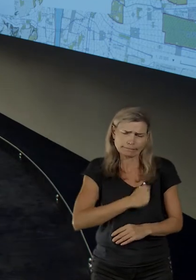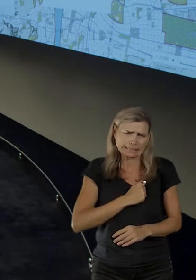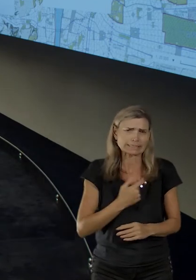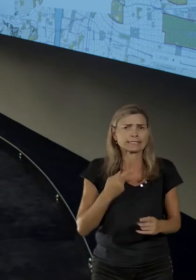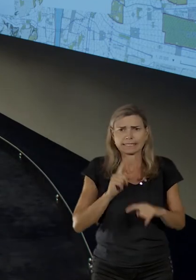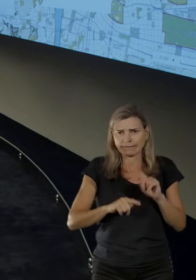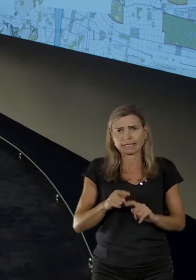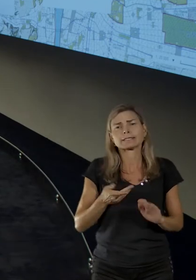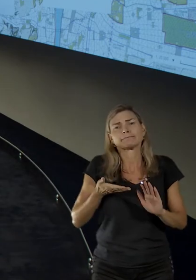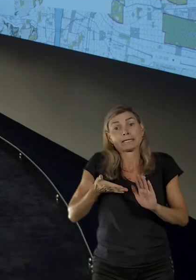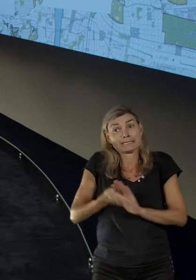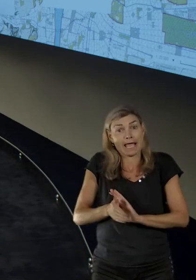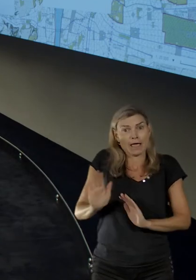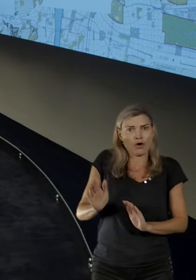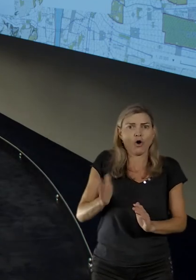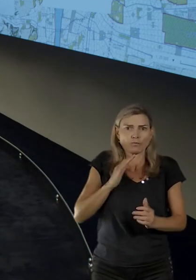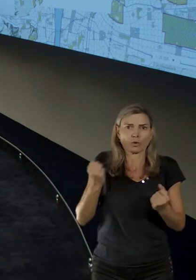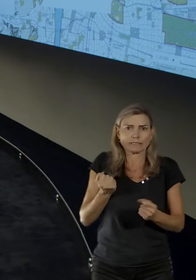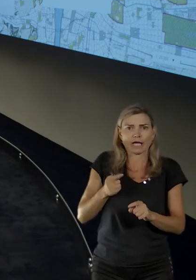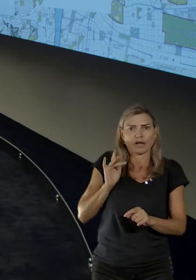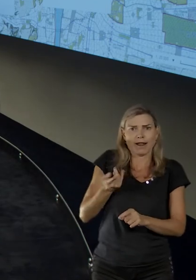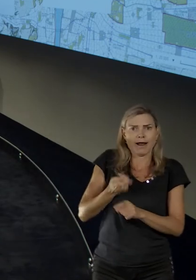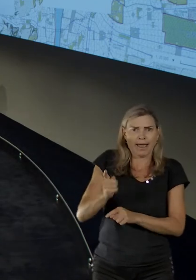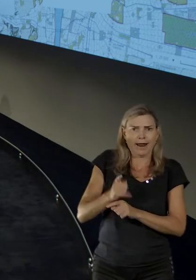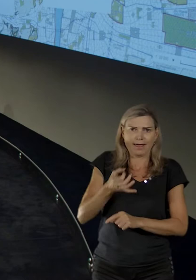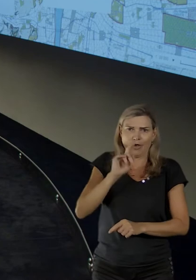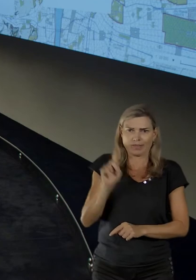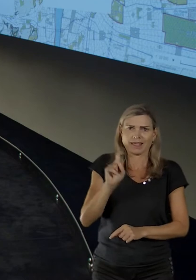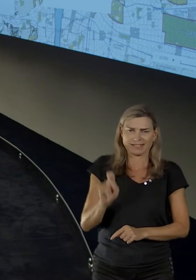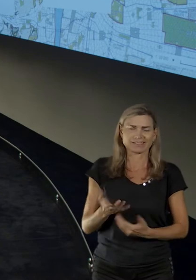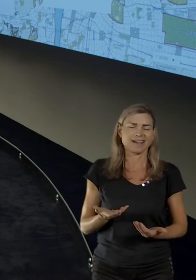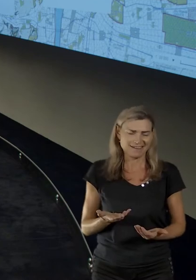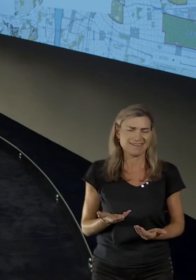být tady za něj. A budu do vás trošku šťourat. Tak doufám, že...